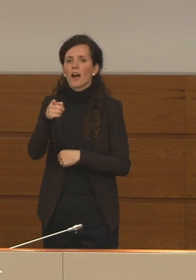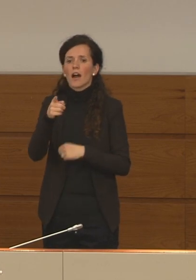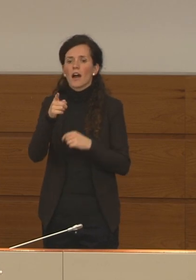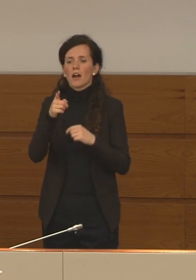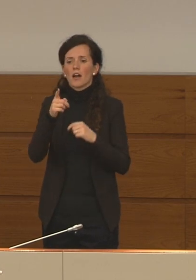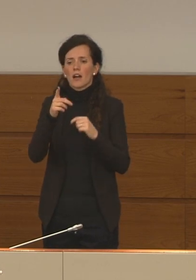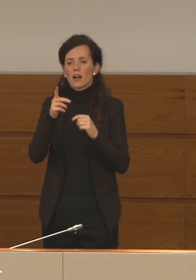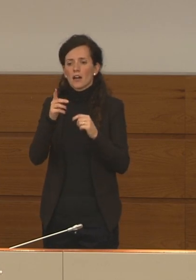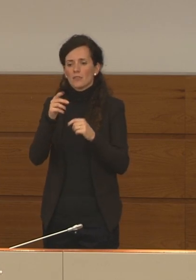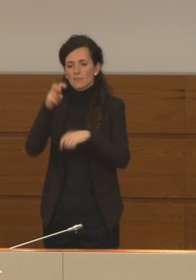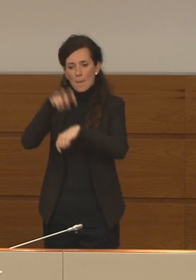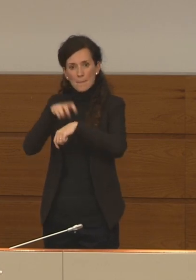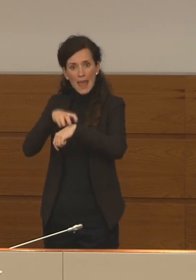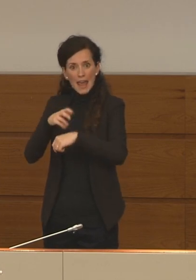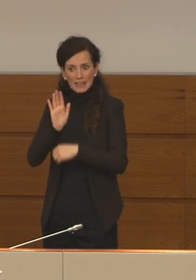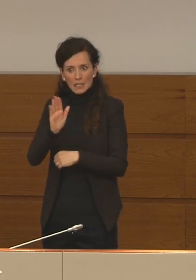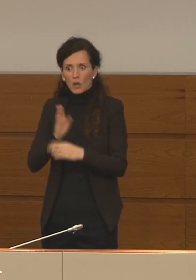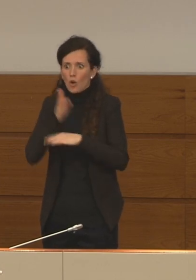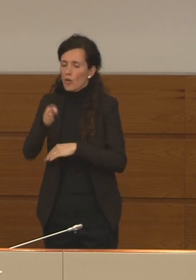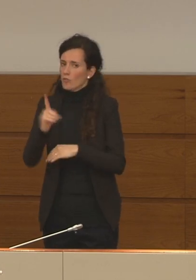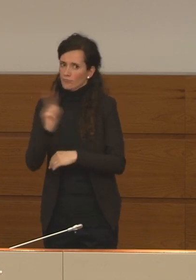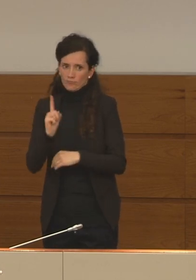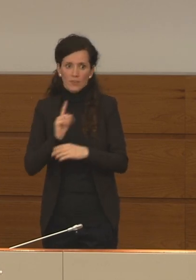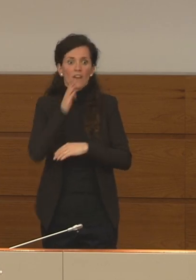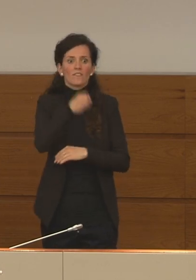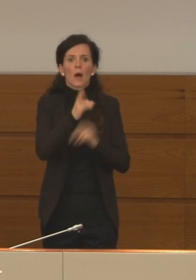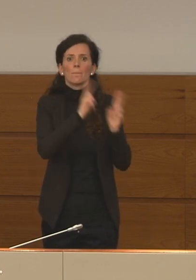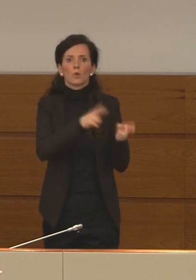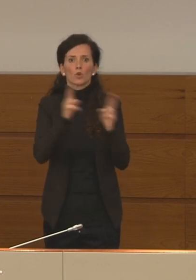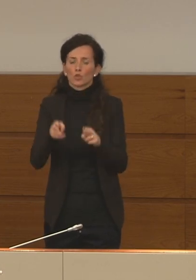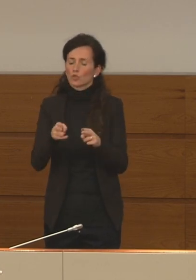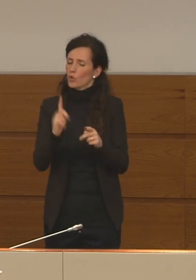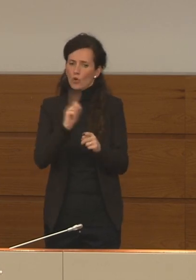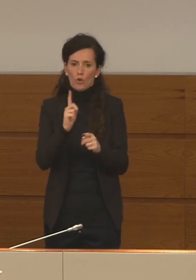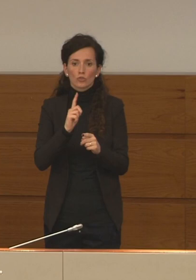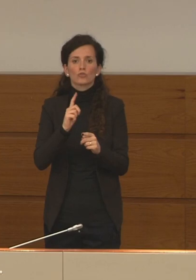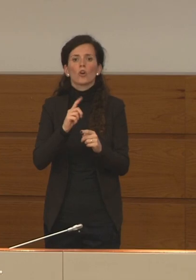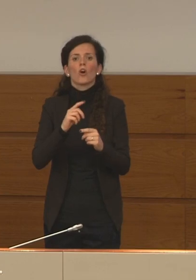di medicina generale, non andare in pronto soccorso, rimanere a casa a chiamare il